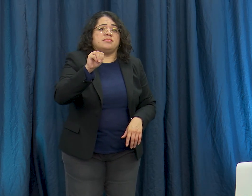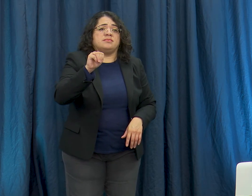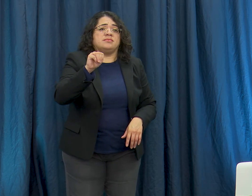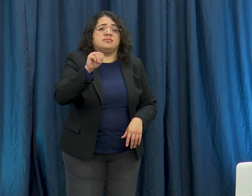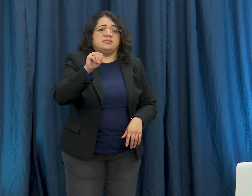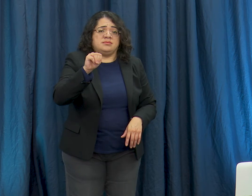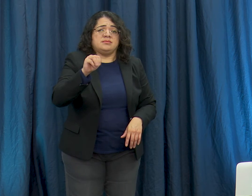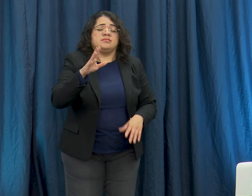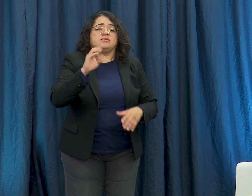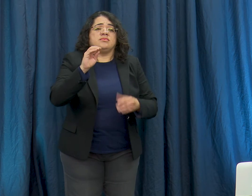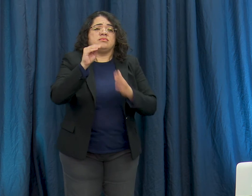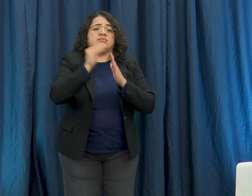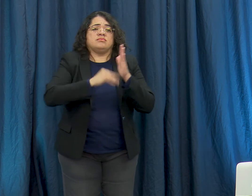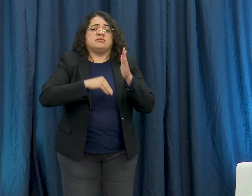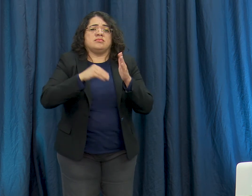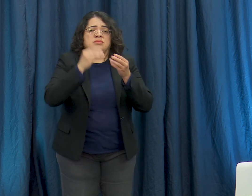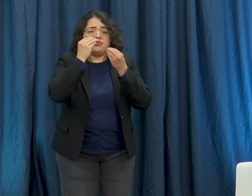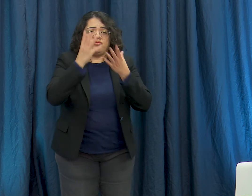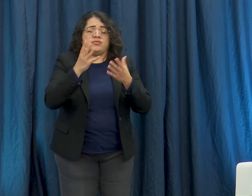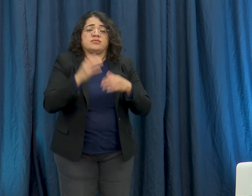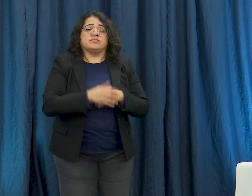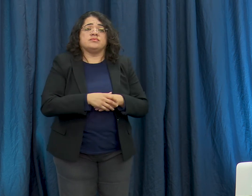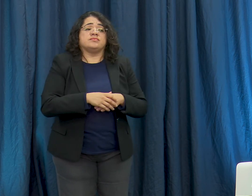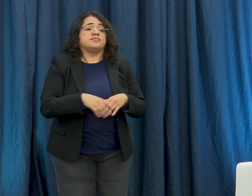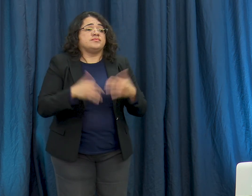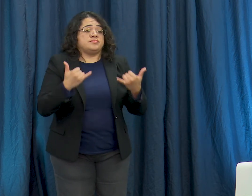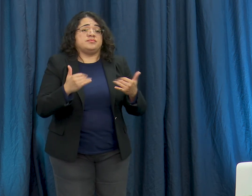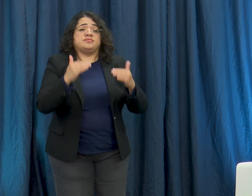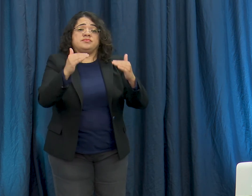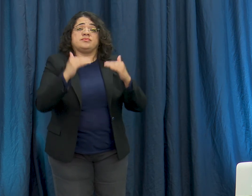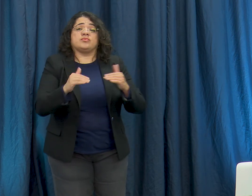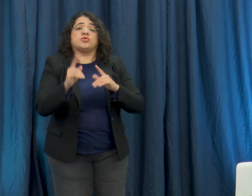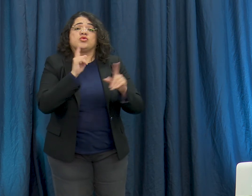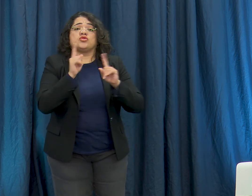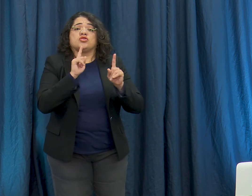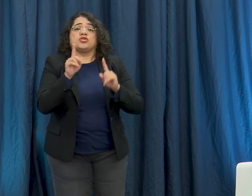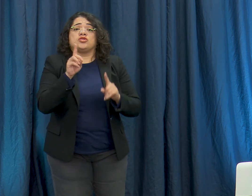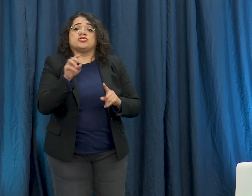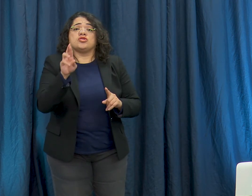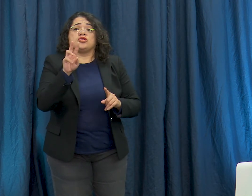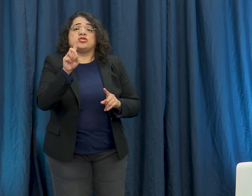les quiero decir un poco de lo que hablo la doctora davis ahora que los Paso's de